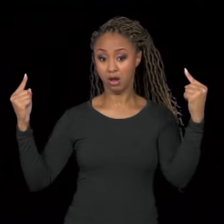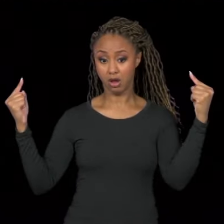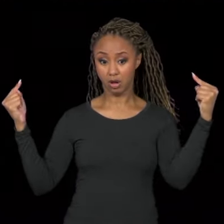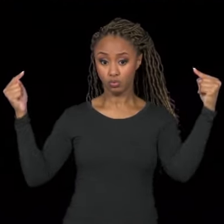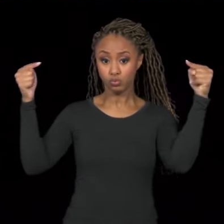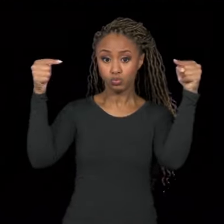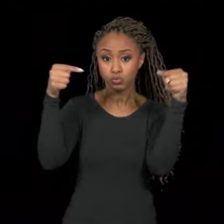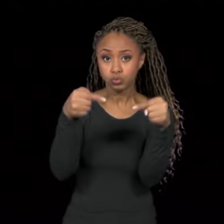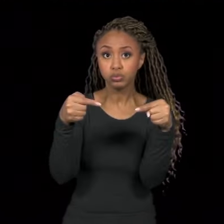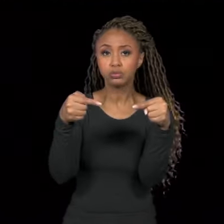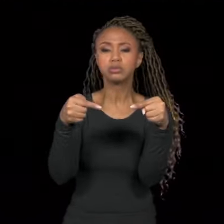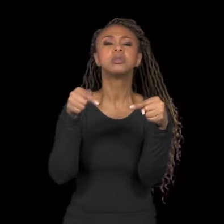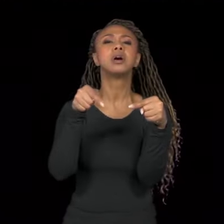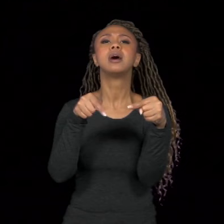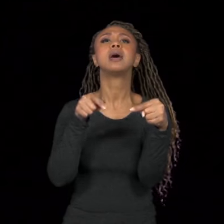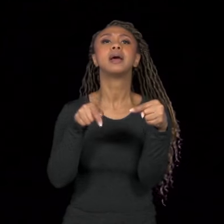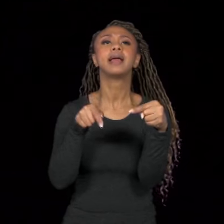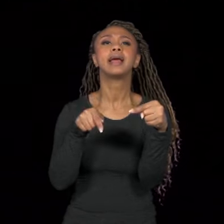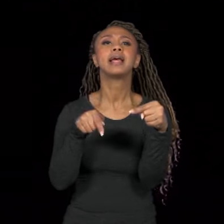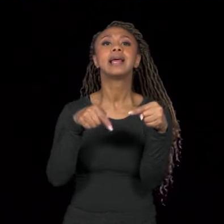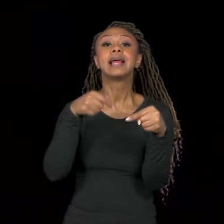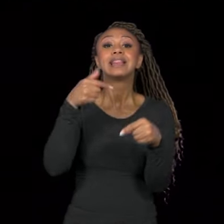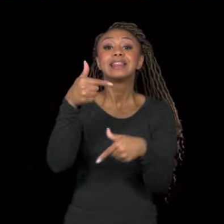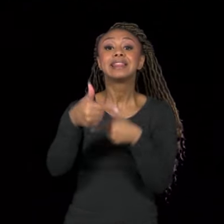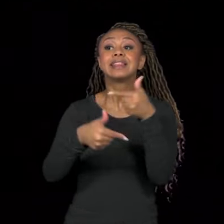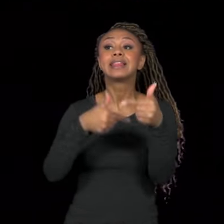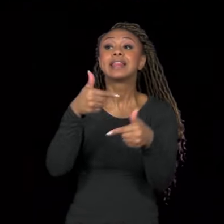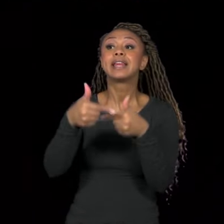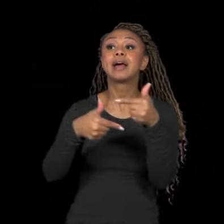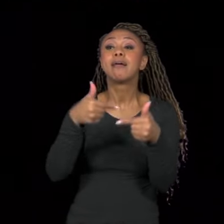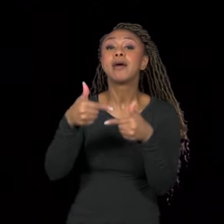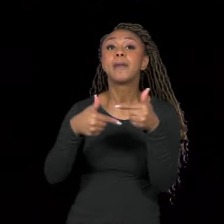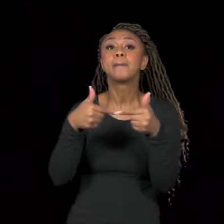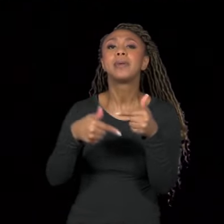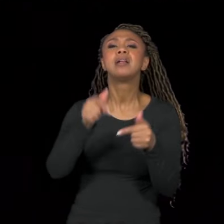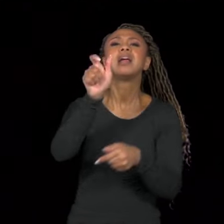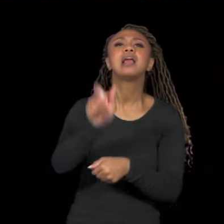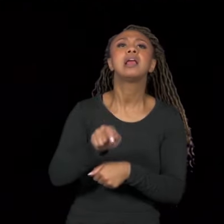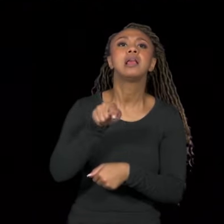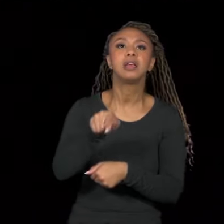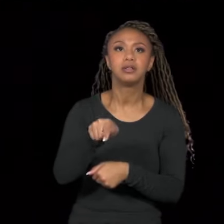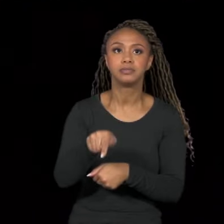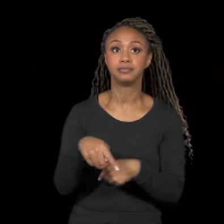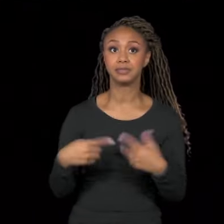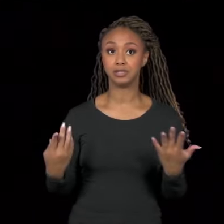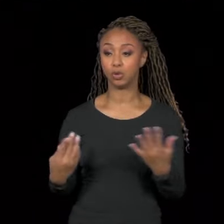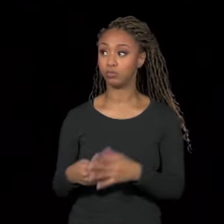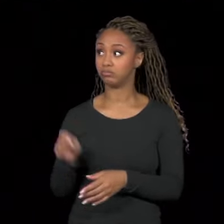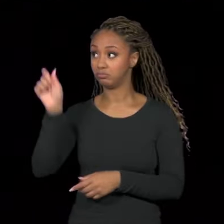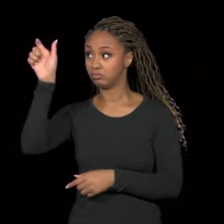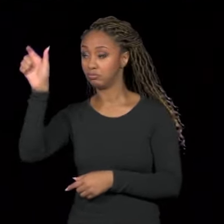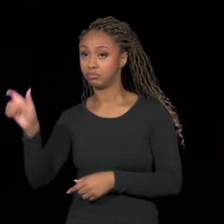SE RELACIONA... A ENTIDADE "FUNCIONÁRIO" SE